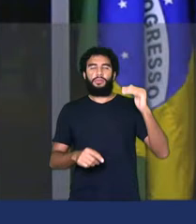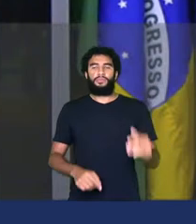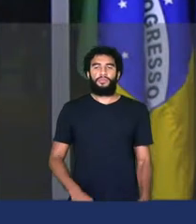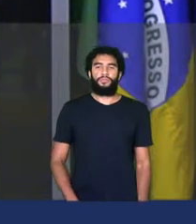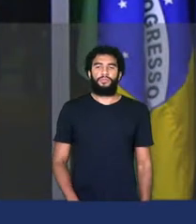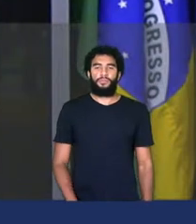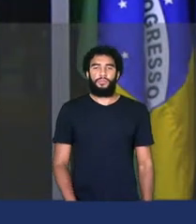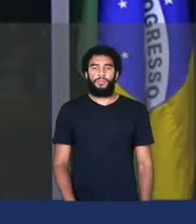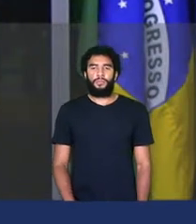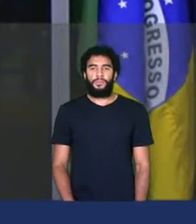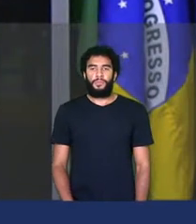ESTÃO LEVANDO O BRASIL NUM PATAMAR MUITO ACIMA [SOAR DA